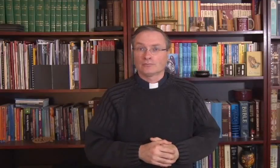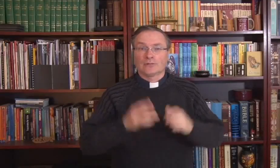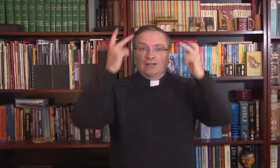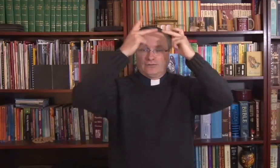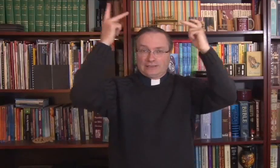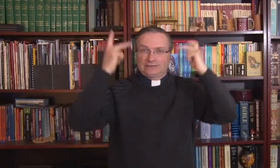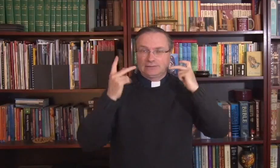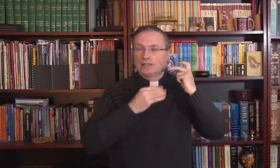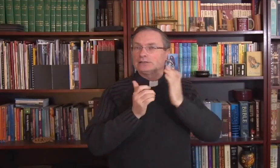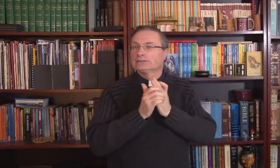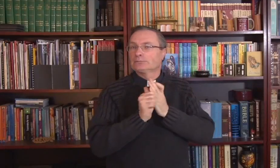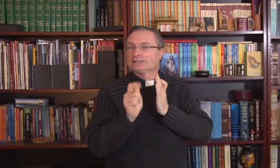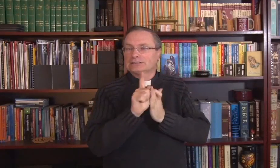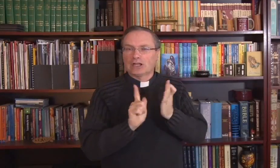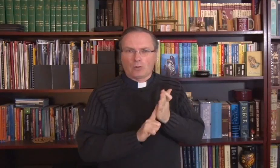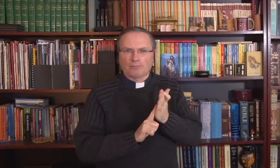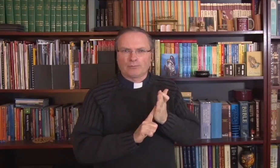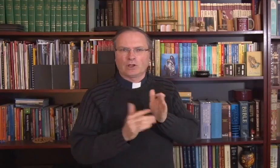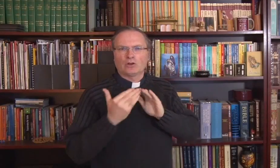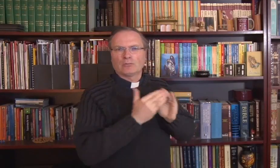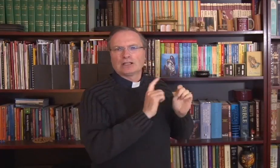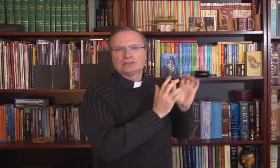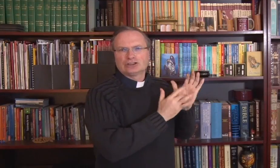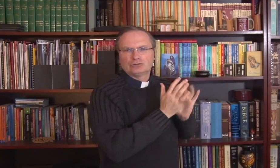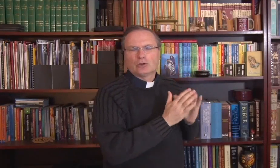Les pharisiens et les spécialistes de la loi demandaient à Jésus